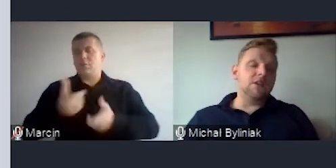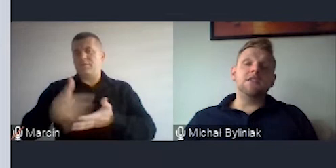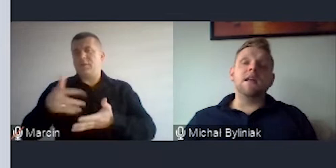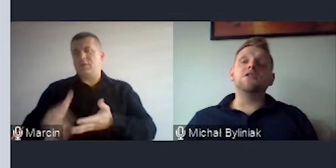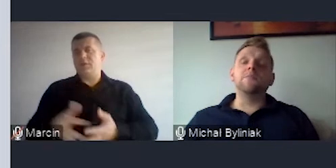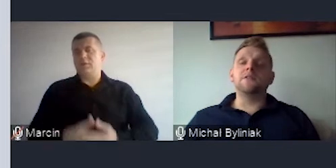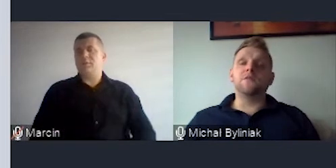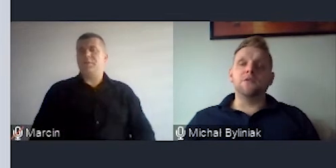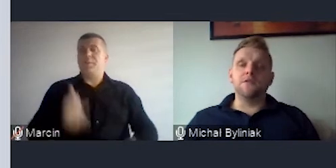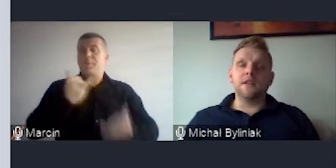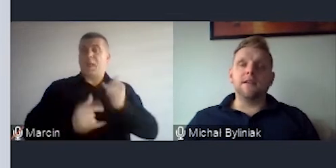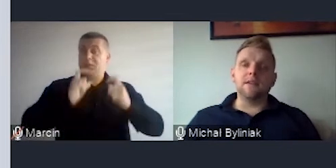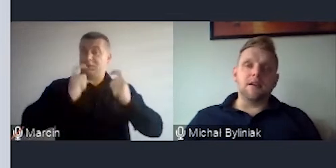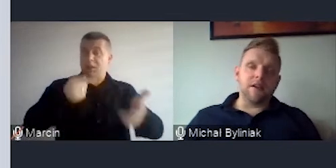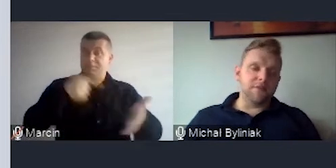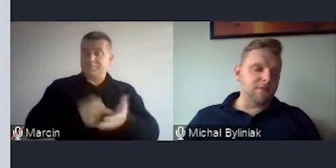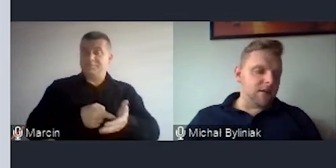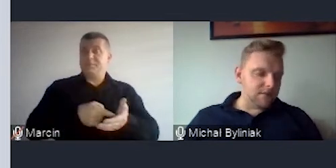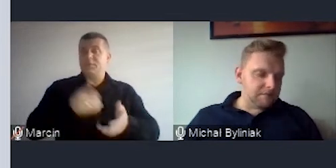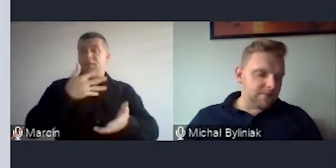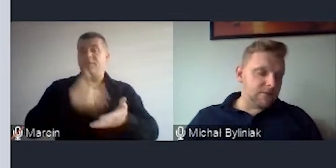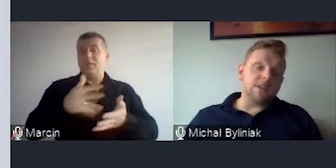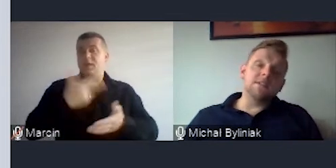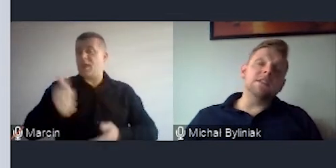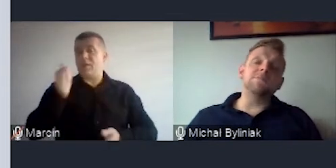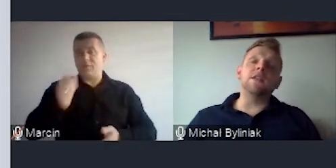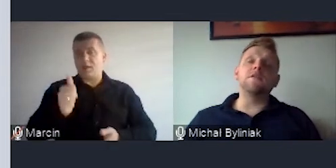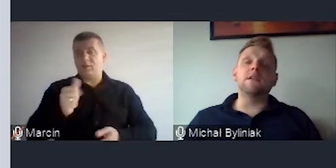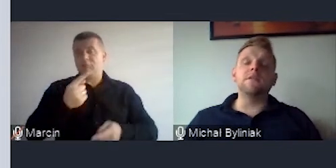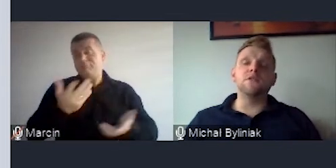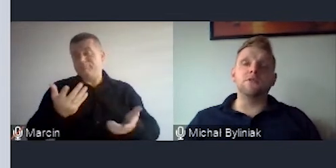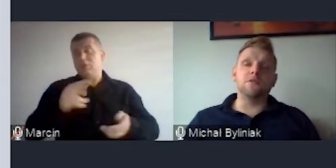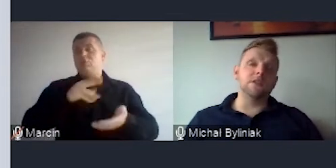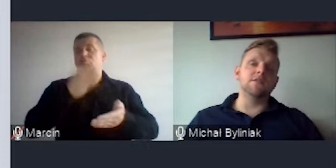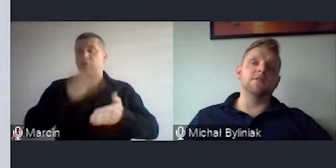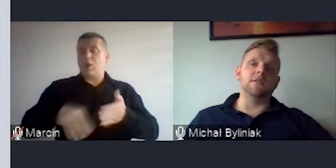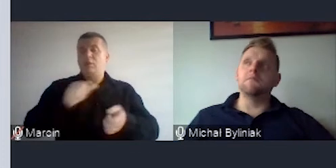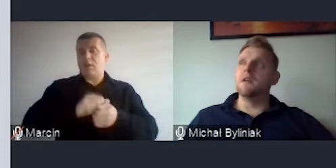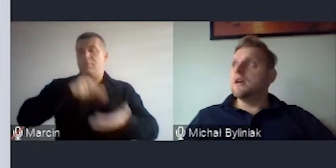Jeśli zdarzy się Państwu ponieść wydatek niekwalifikowalny. Część z nich jest planowana we wniosku o dofinansowanie.